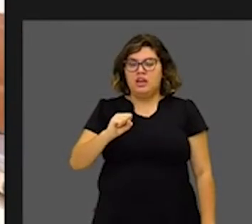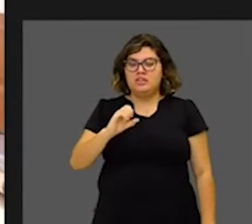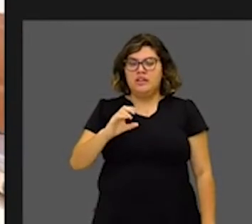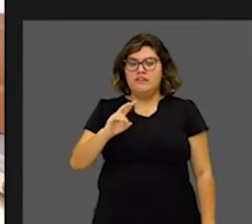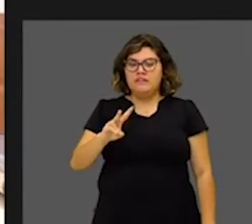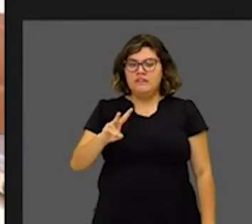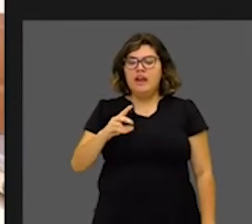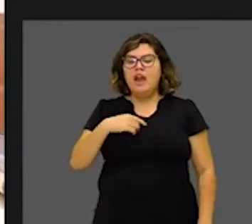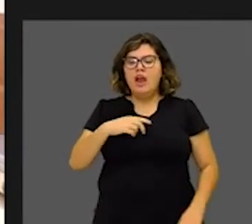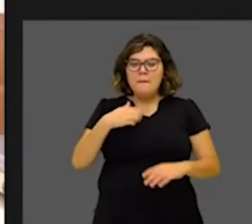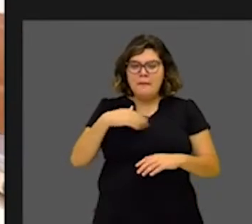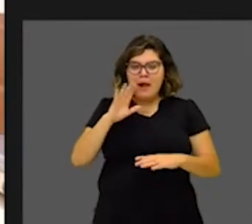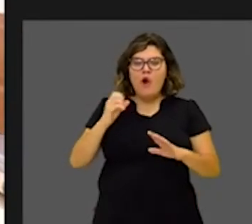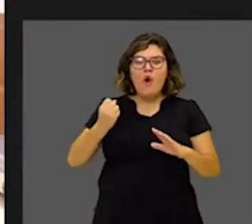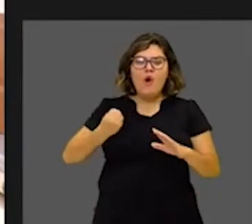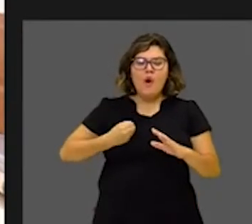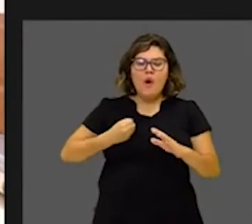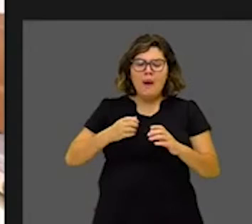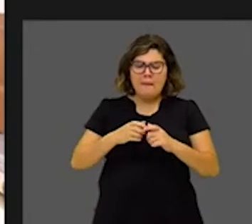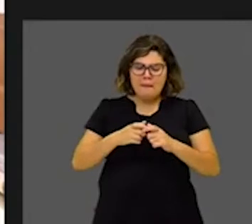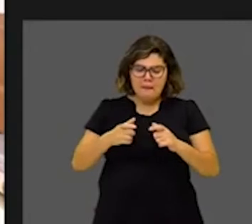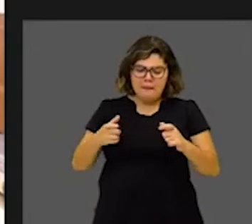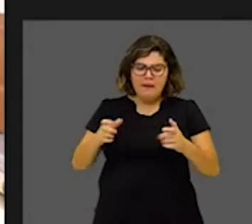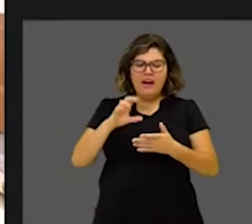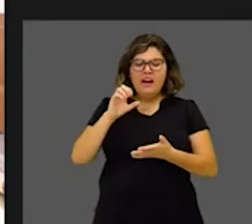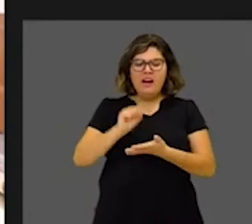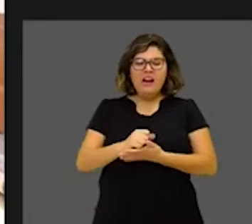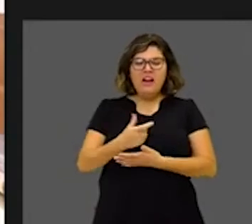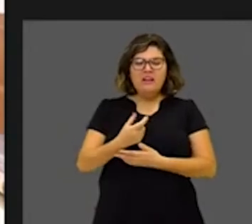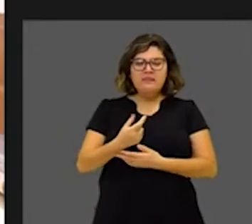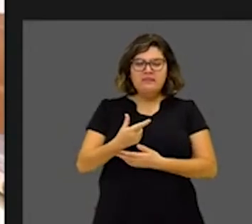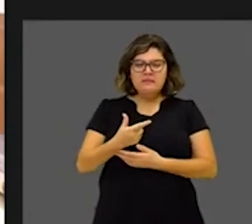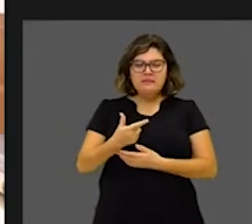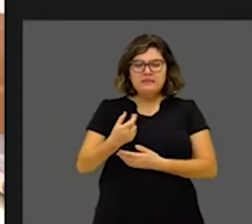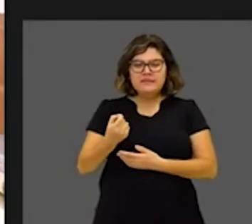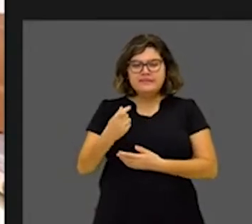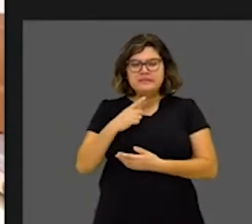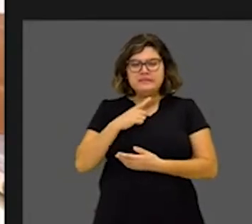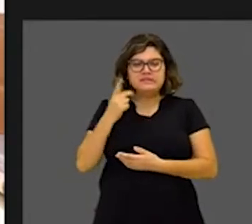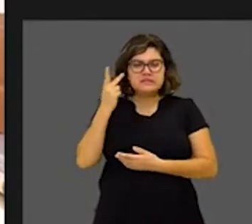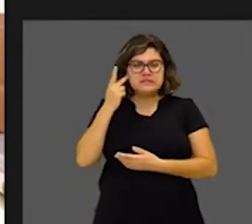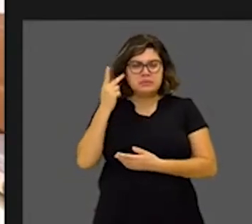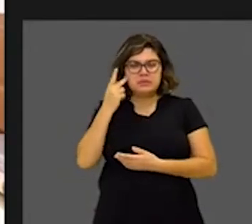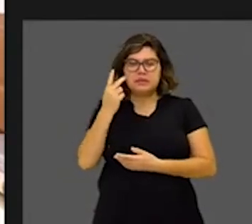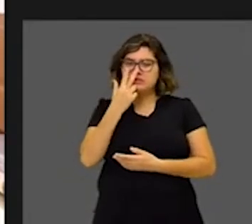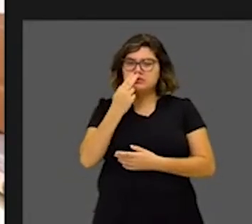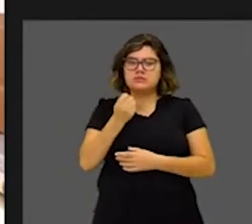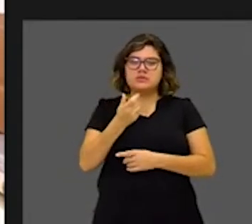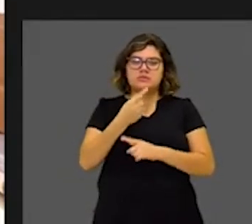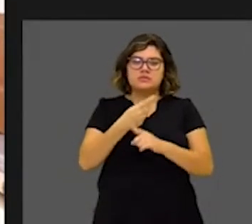coletivos registradas em 2020 localizou em São Paulo quase metade em Pernambuco e Minas Gerais